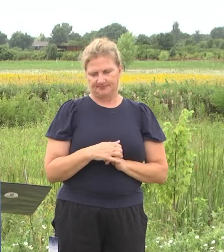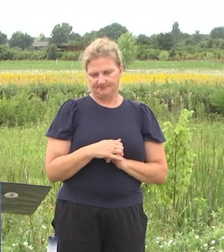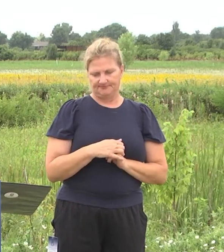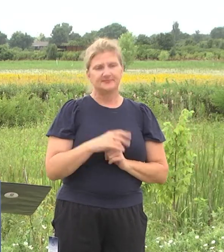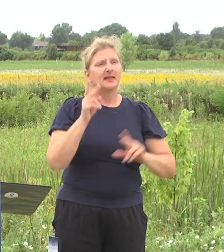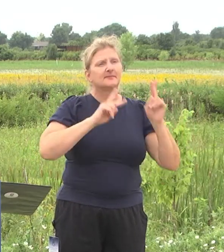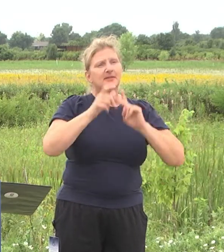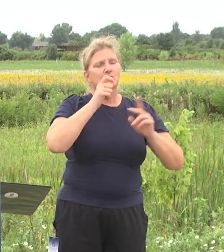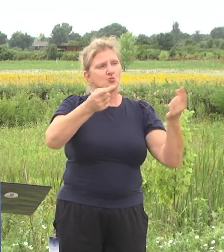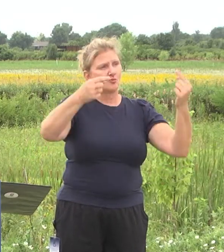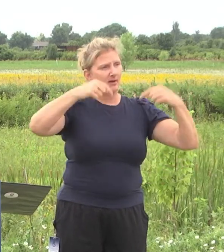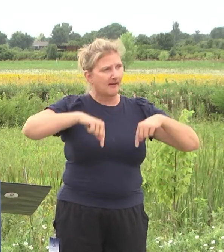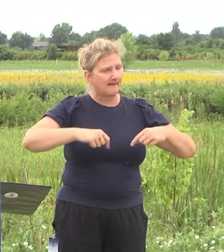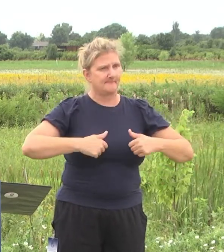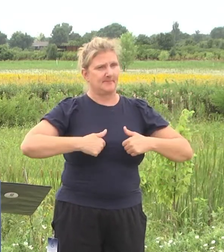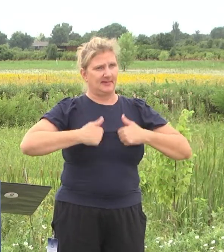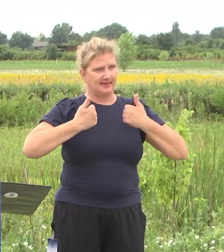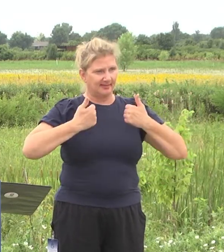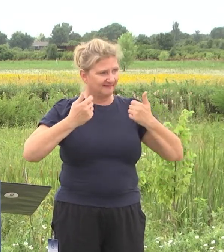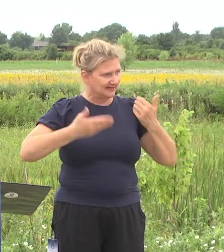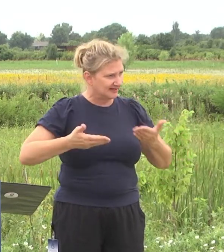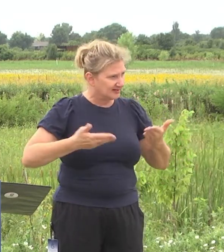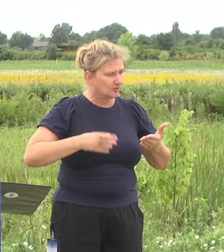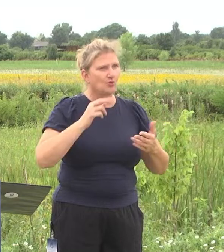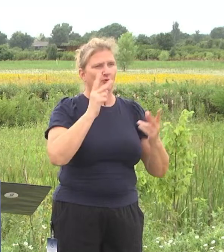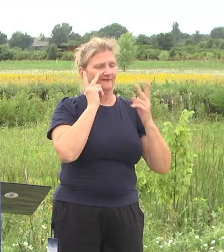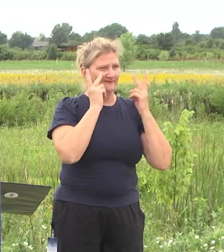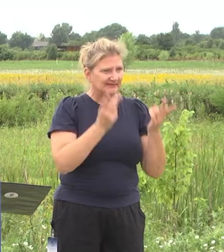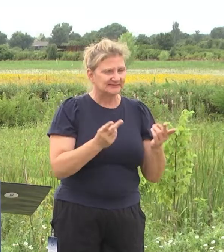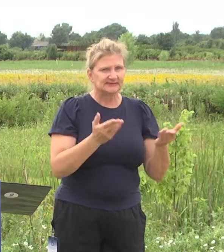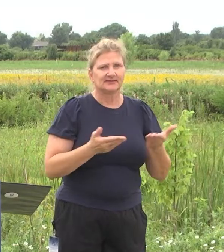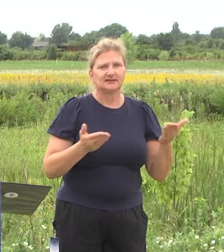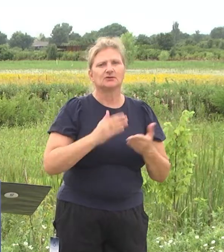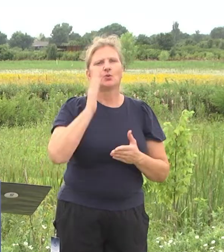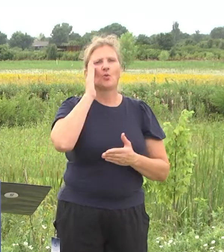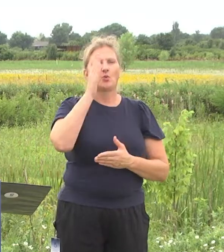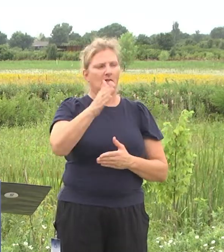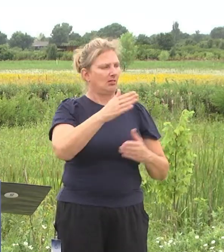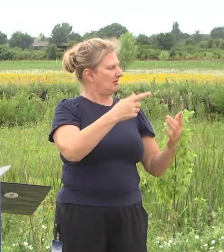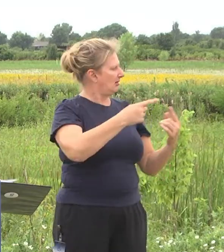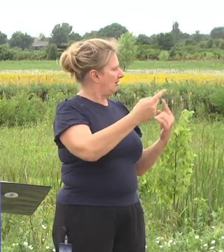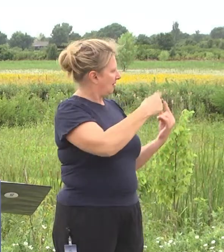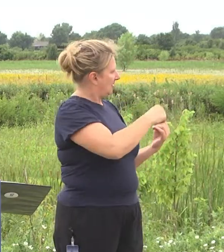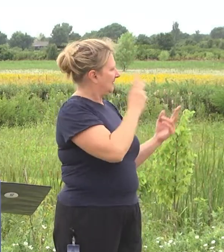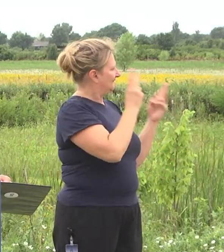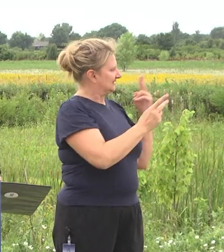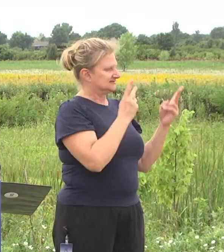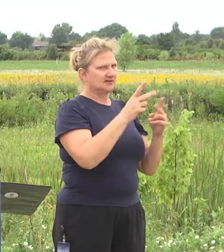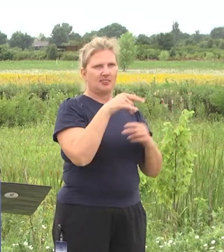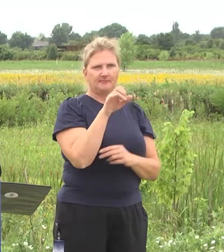podrán crear recuerdos en este espacio y ayudar a proteger la vida silvestre de Witchaw para las generaciones futuras.